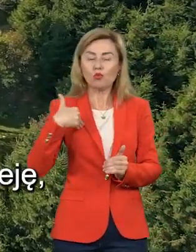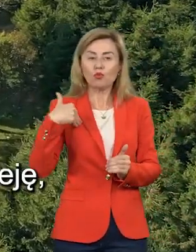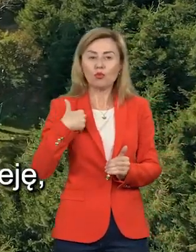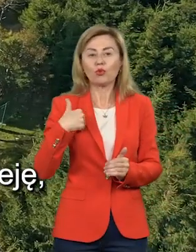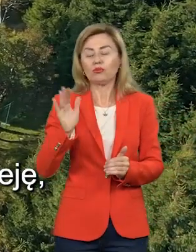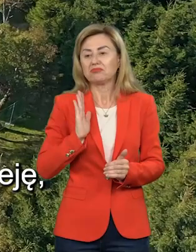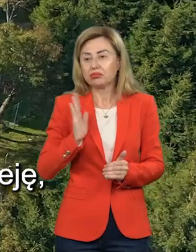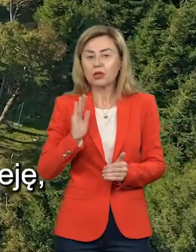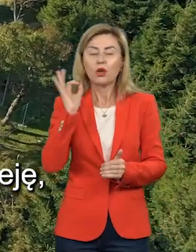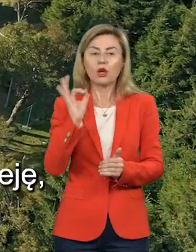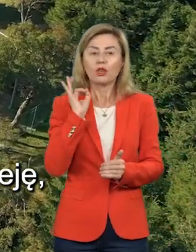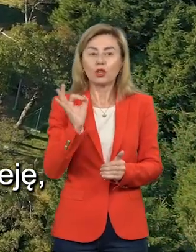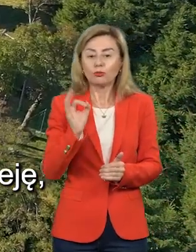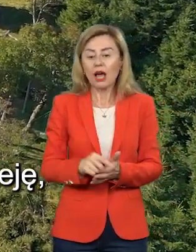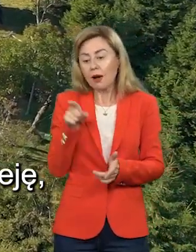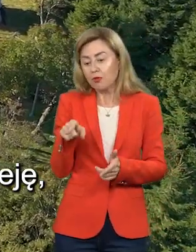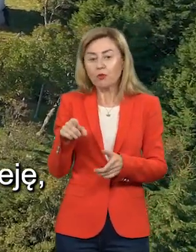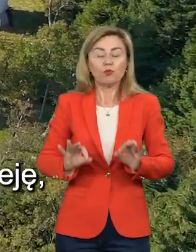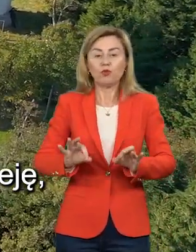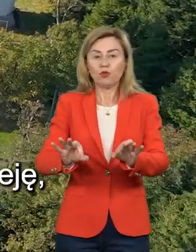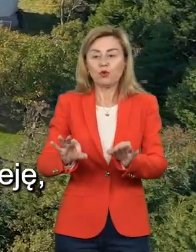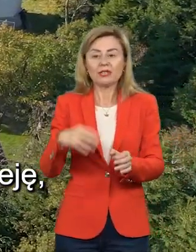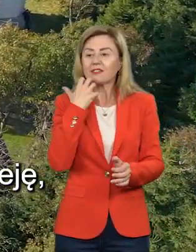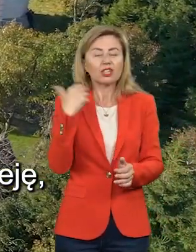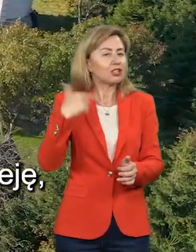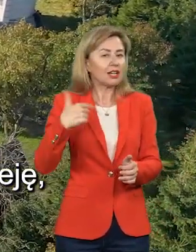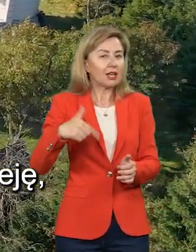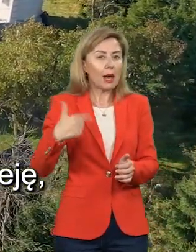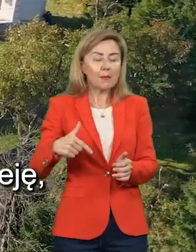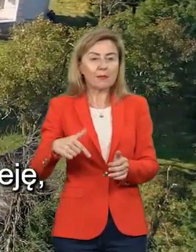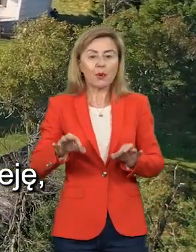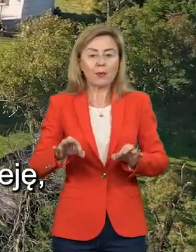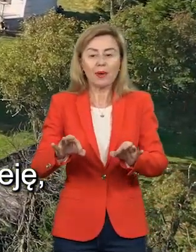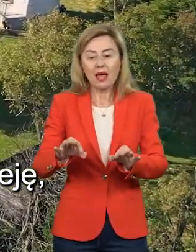Ja jeszcze nigdy nie pchałem takiego wózka ale mam nadzieję, że kiedyś się może przejadę.